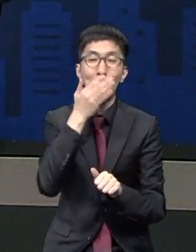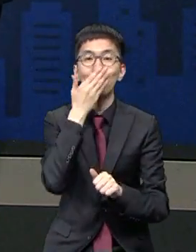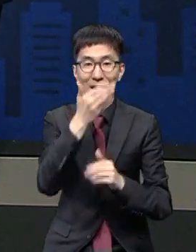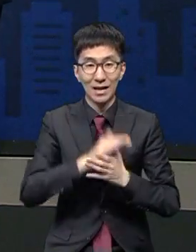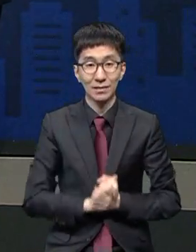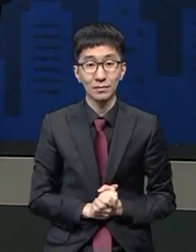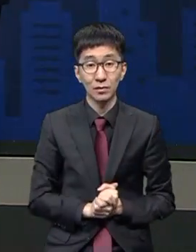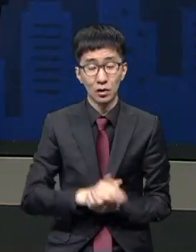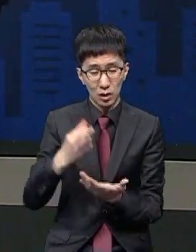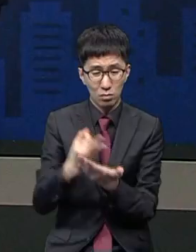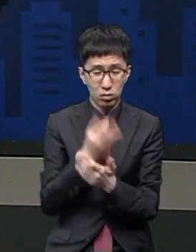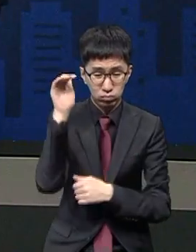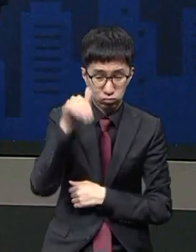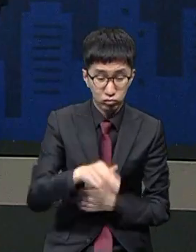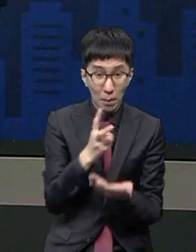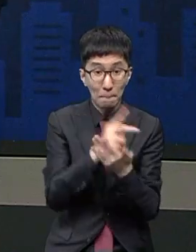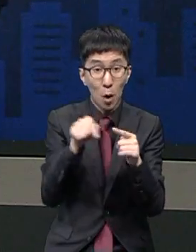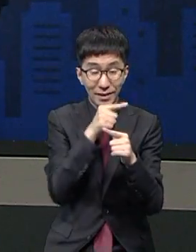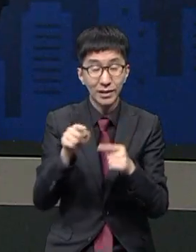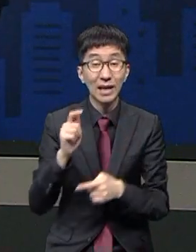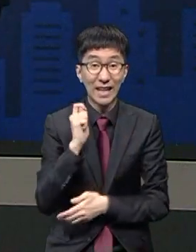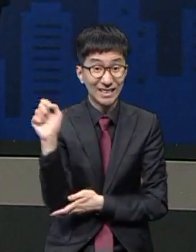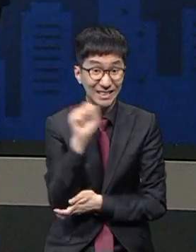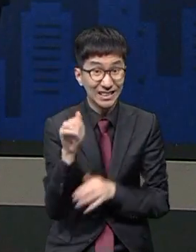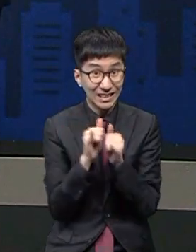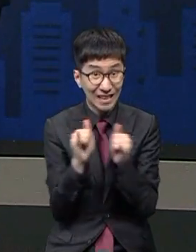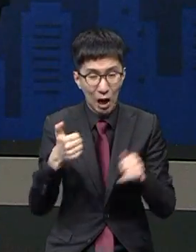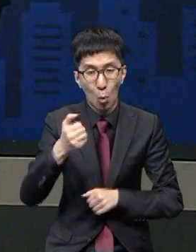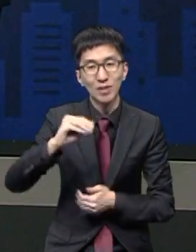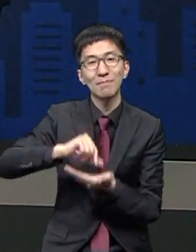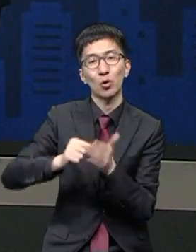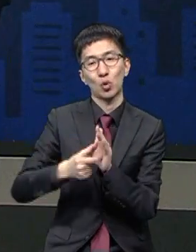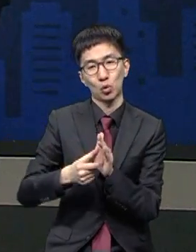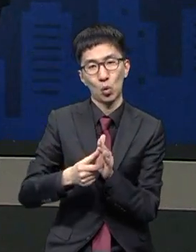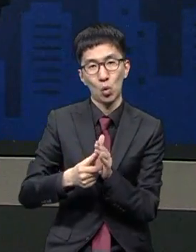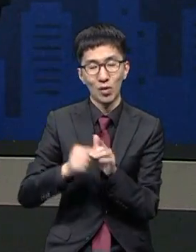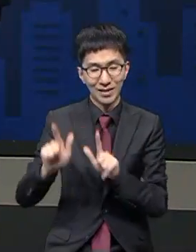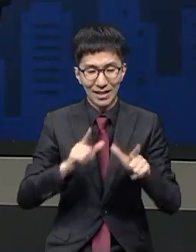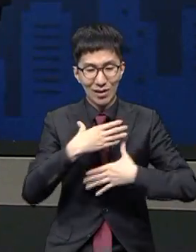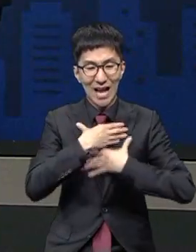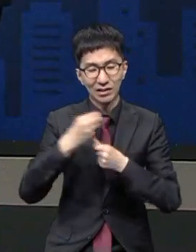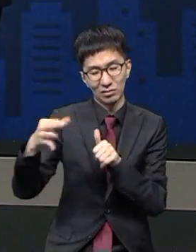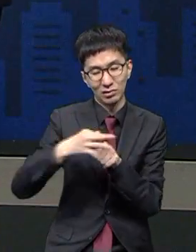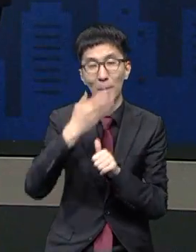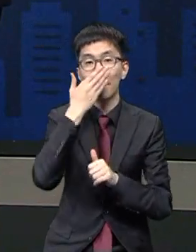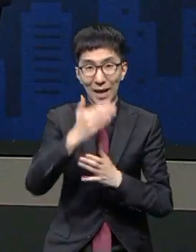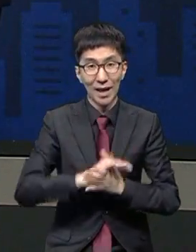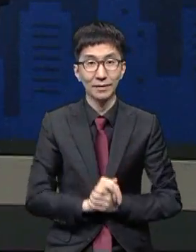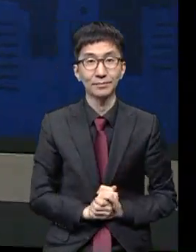수입이 줄어든 법인 택시기사들도 50만 원의 생활안정자금을 추가로 받게 됩니다.